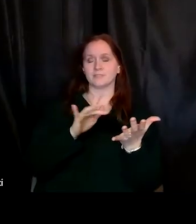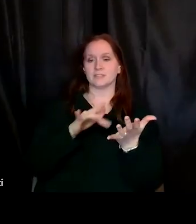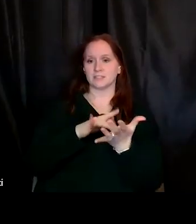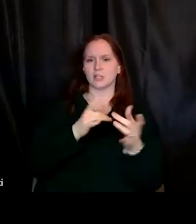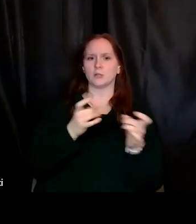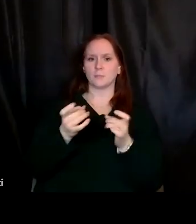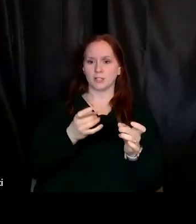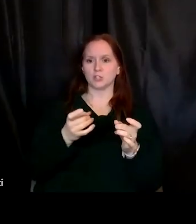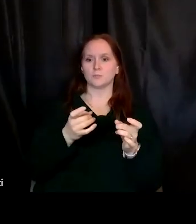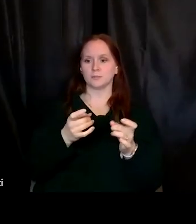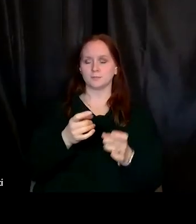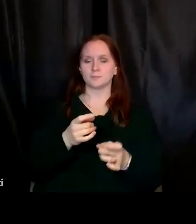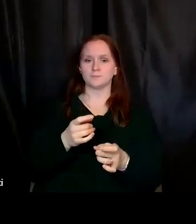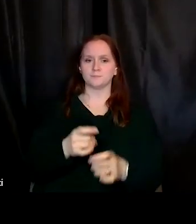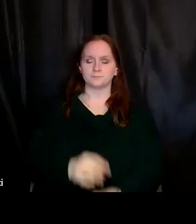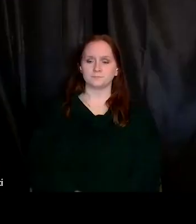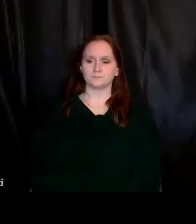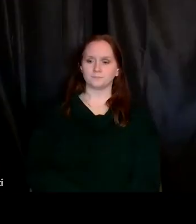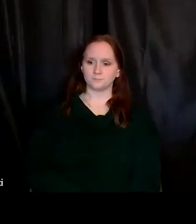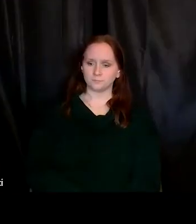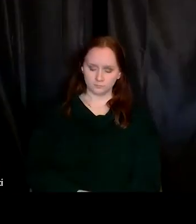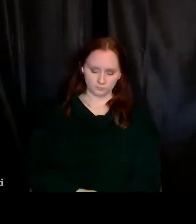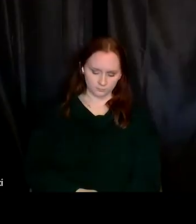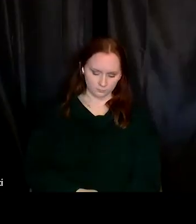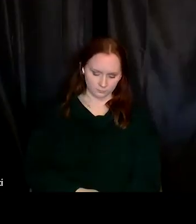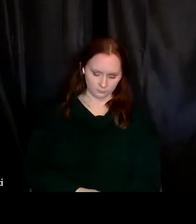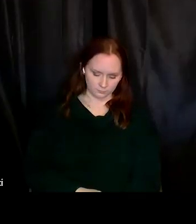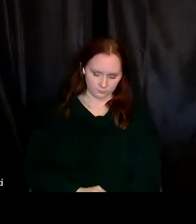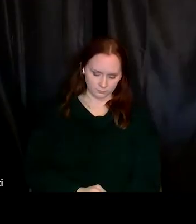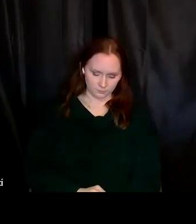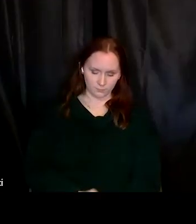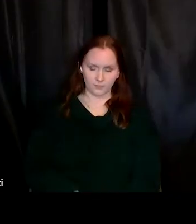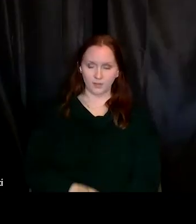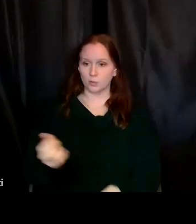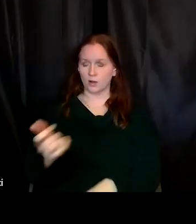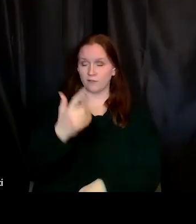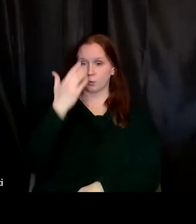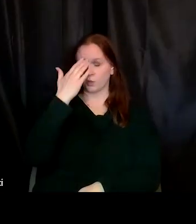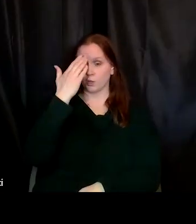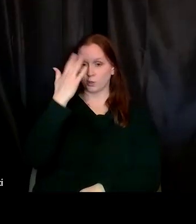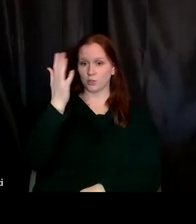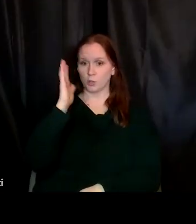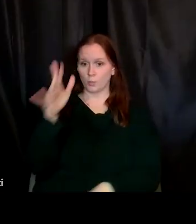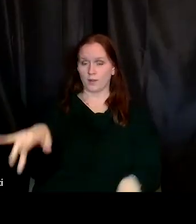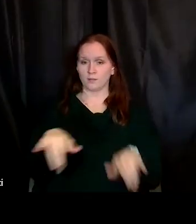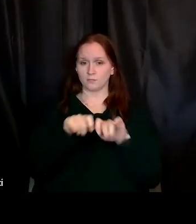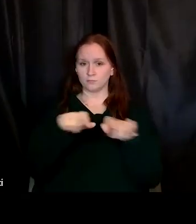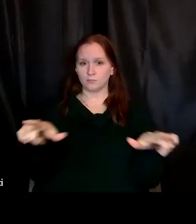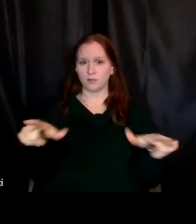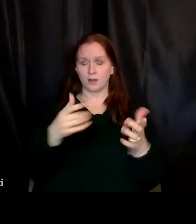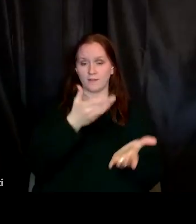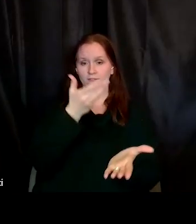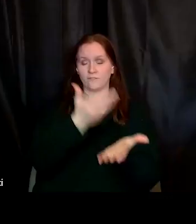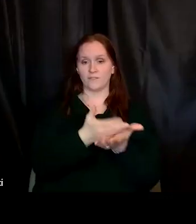con esa persona. Así que puede variar de oficina a oficina